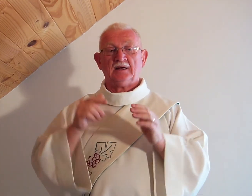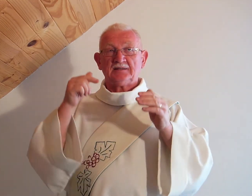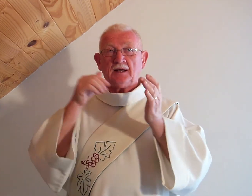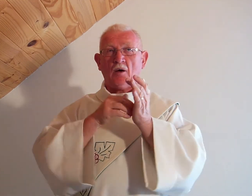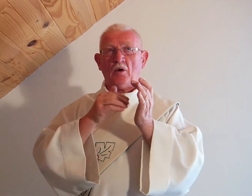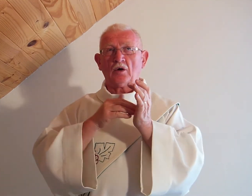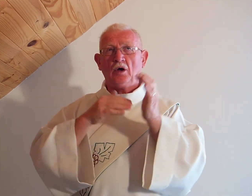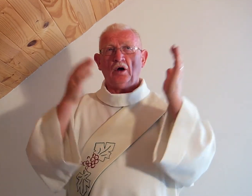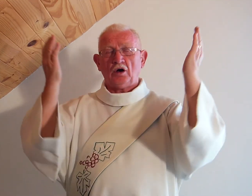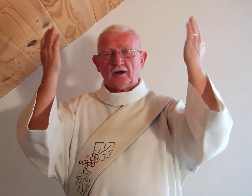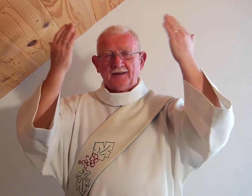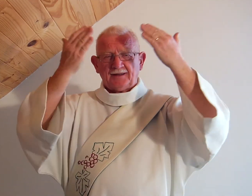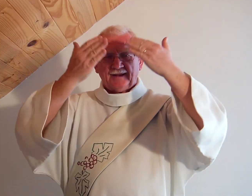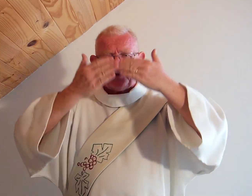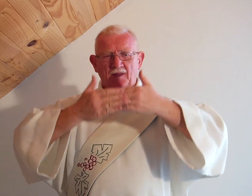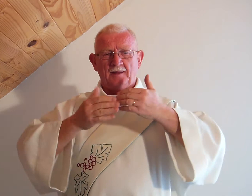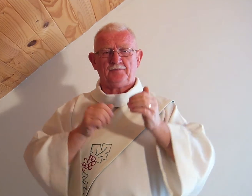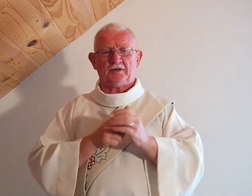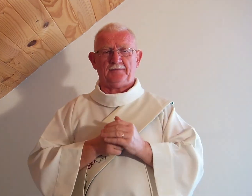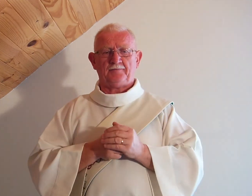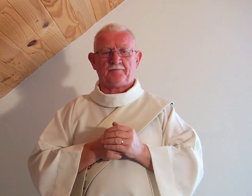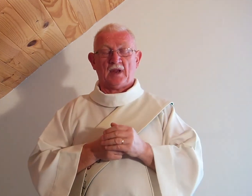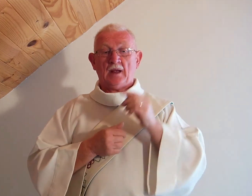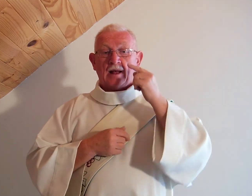c’était encore les ténèbres.